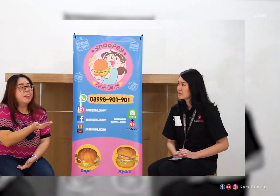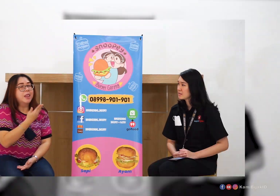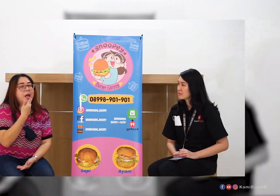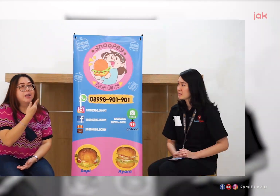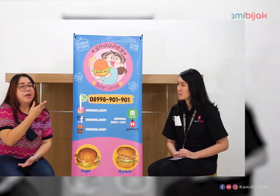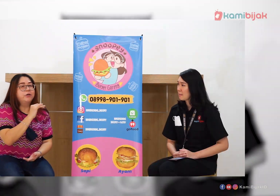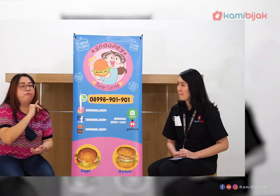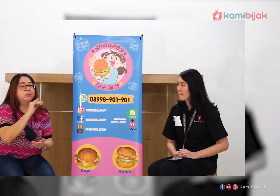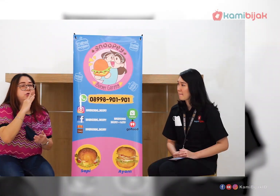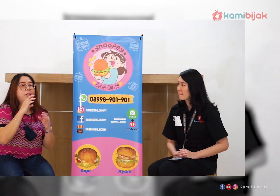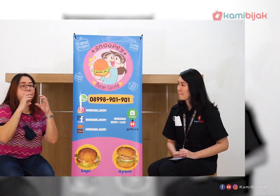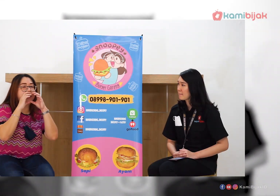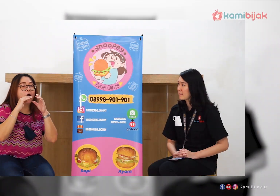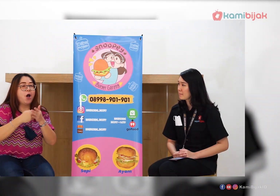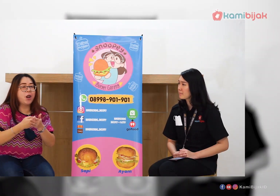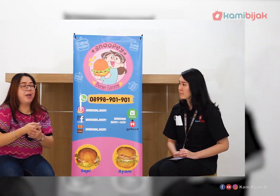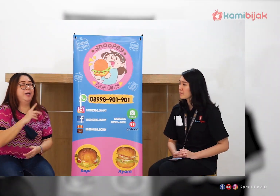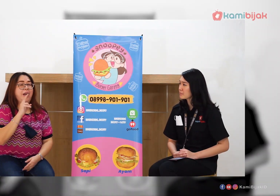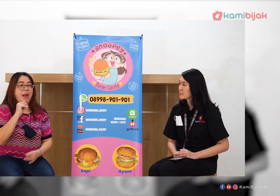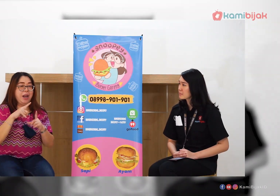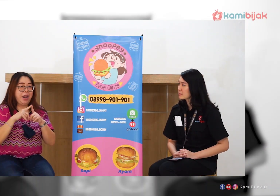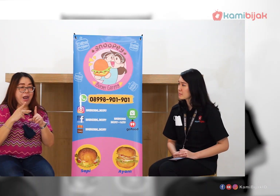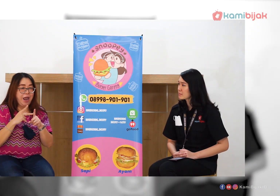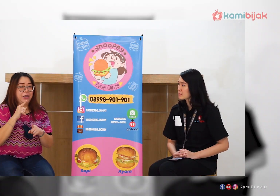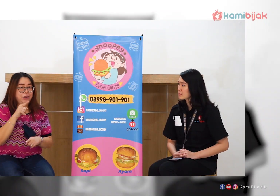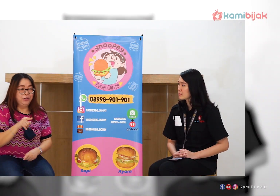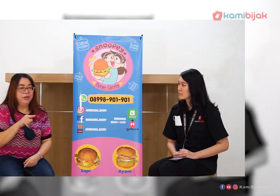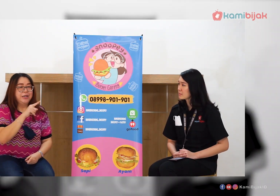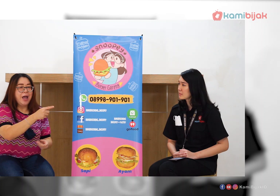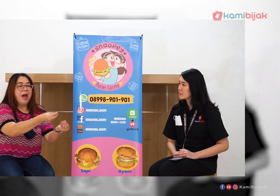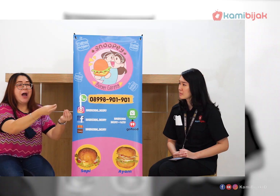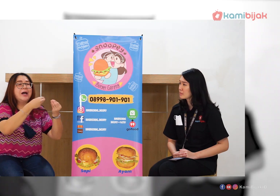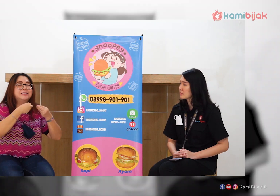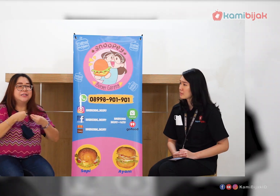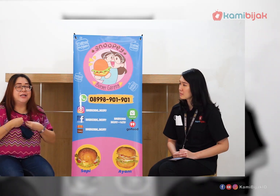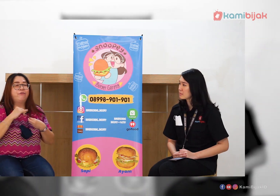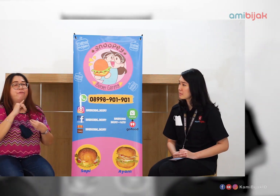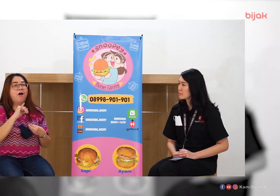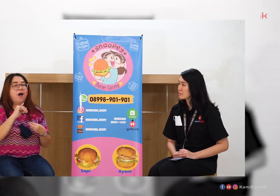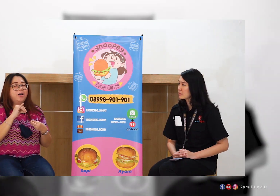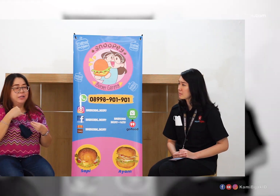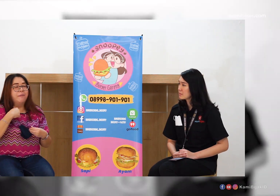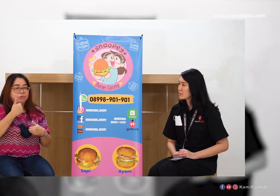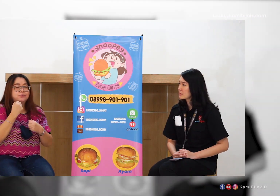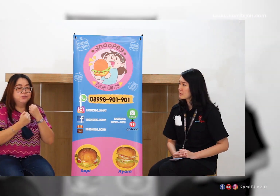saya meminta informasi tentang burger goreng, nah itu dia kasih saya informasi.